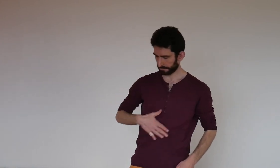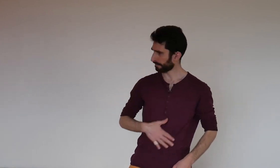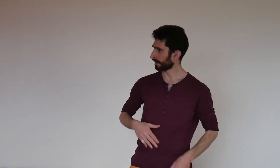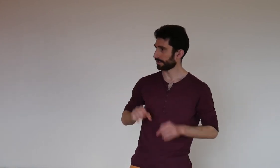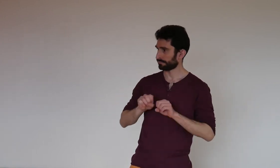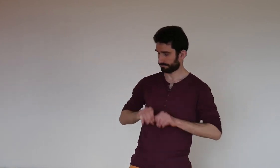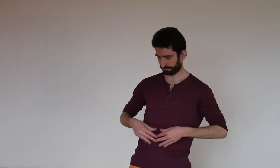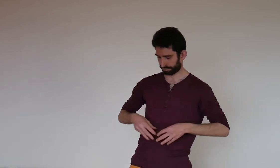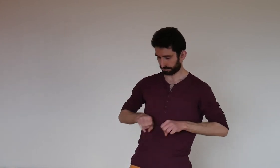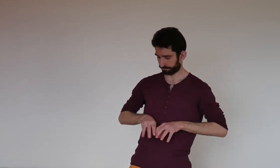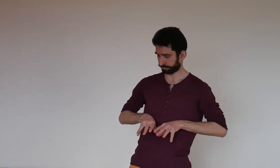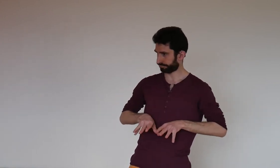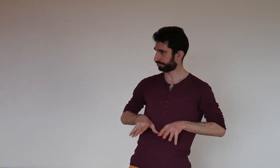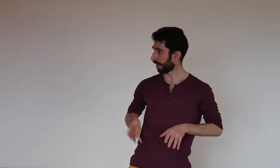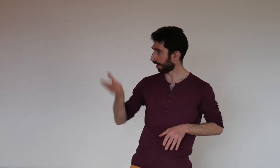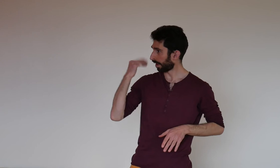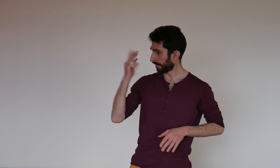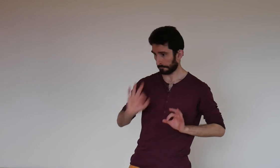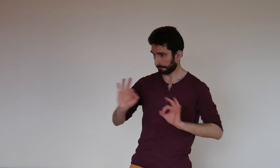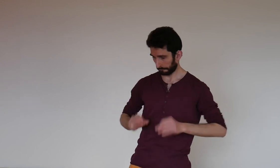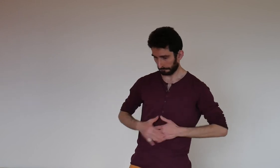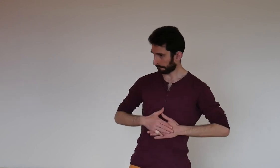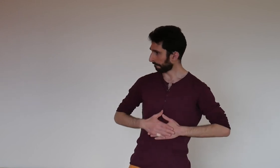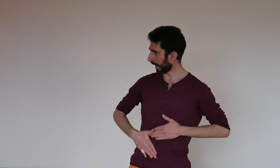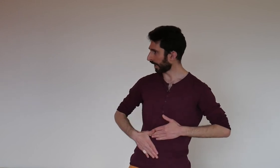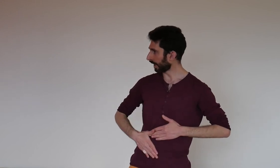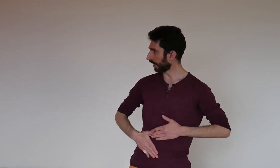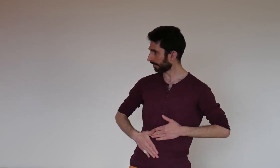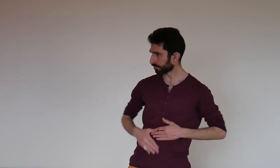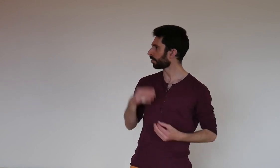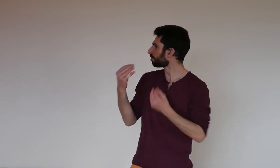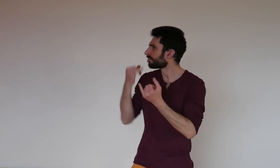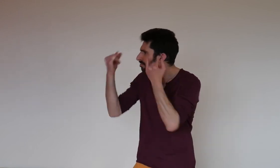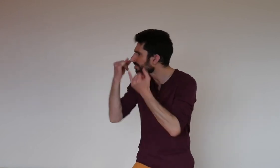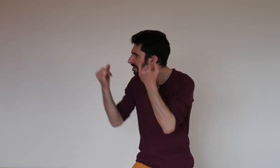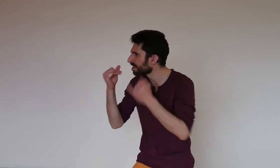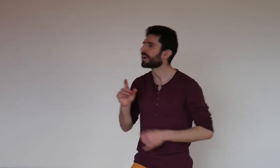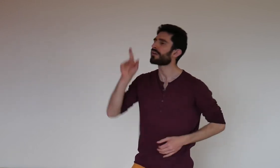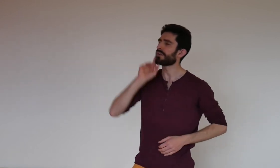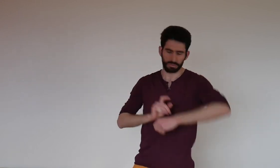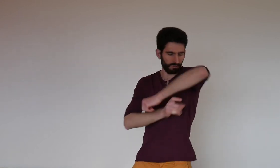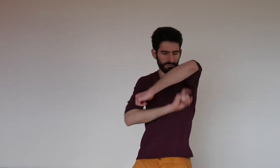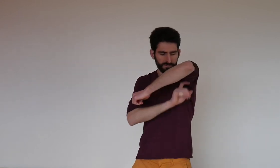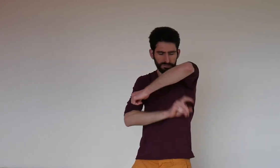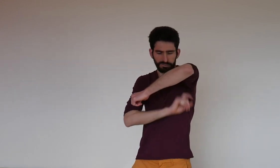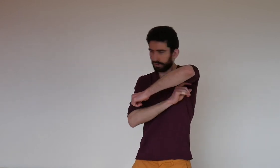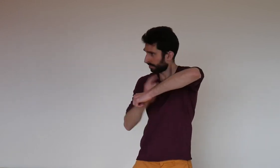les poils de mon ventre poussent alors qu'avant, je n'en avais pas. Ou bien, imaginons les femmes qui se rasent les aisselles.